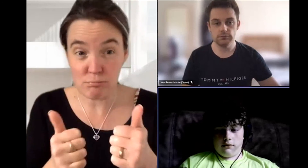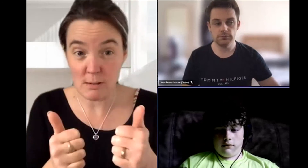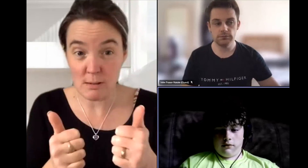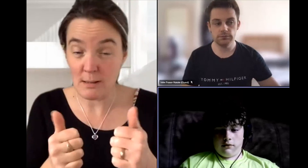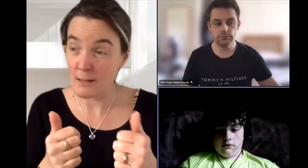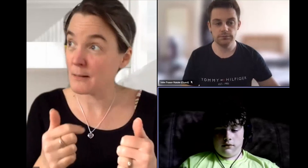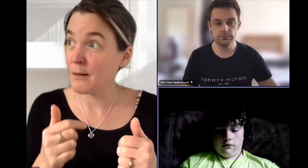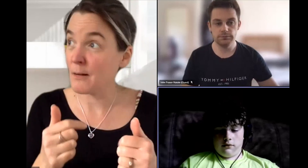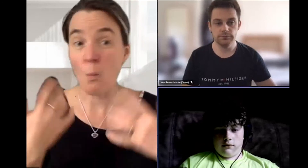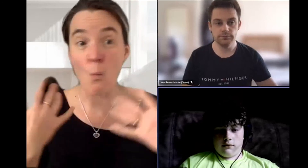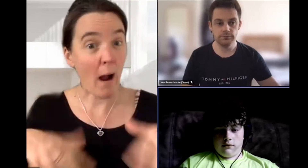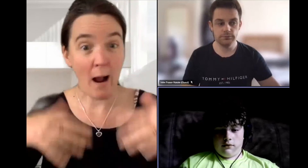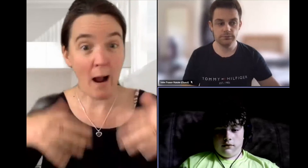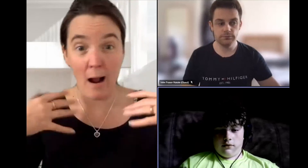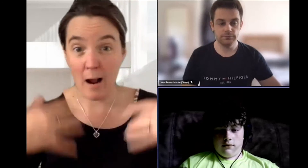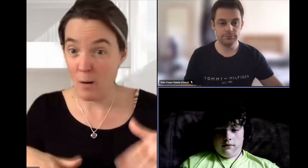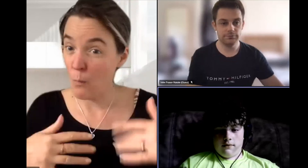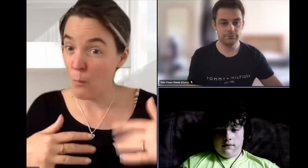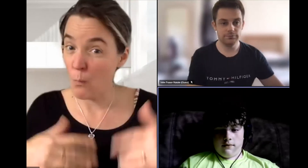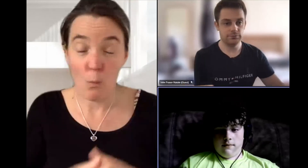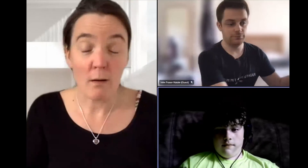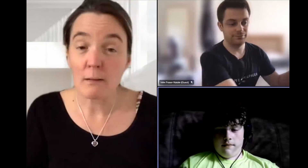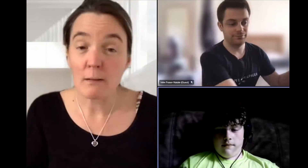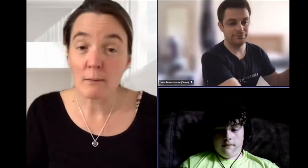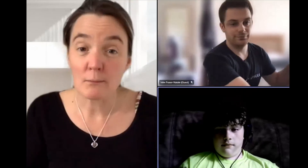roedd yn anhygoel.